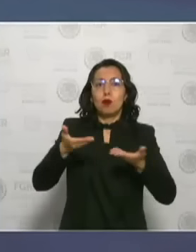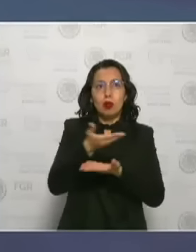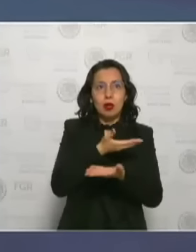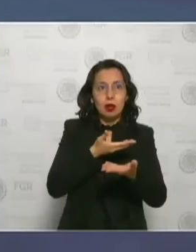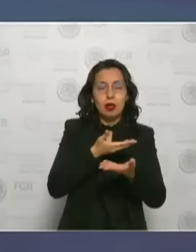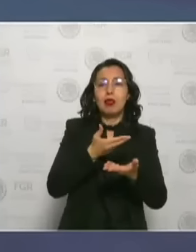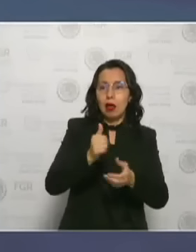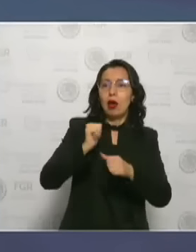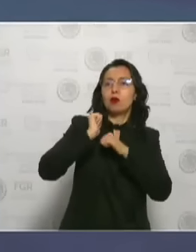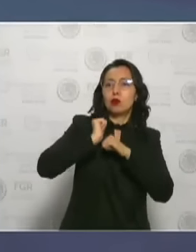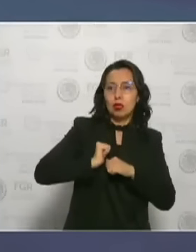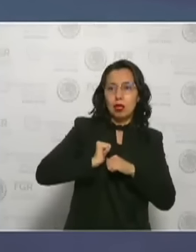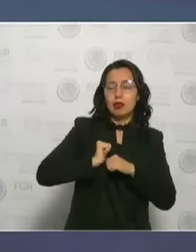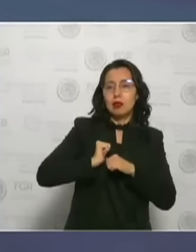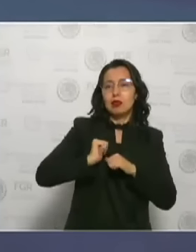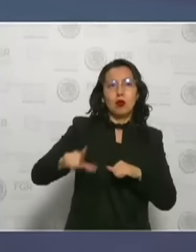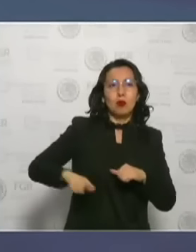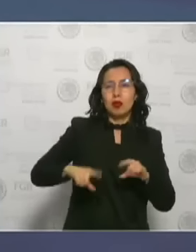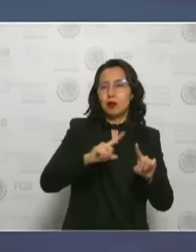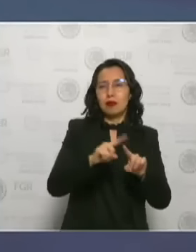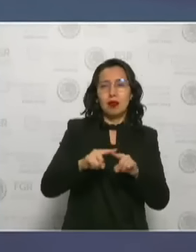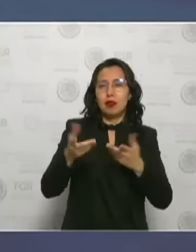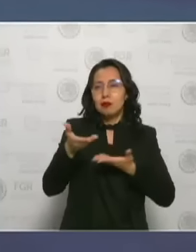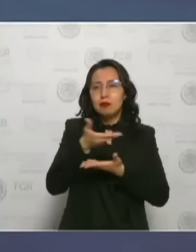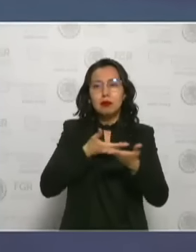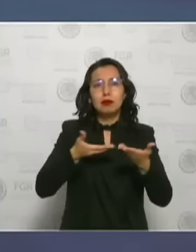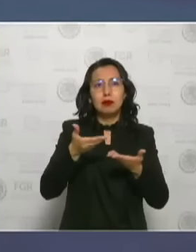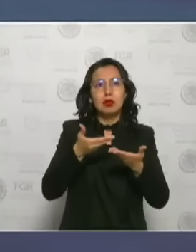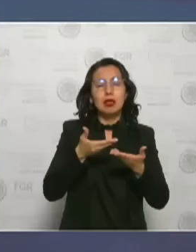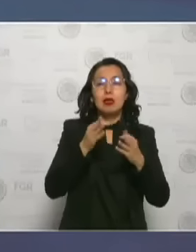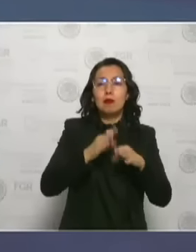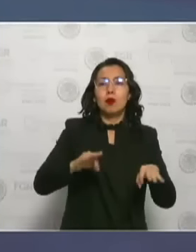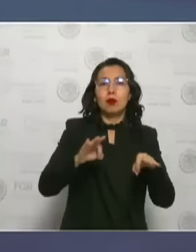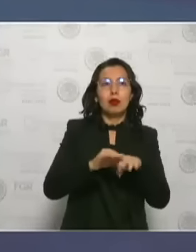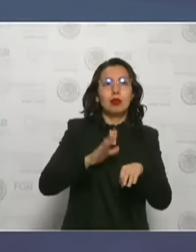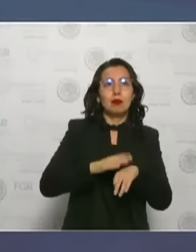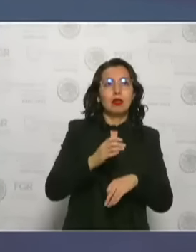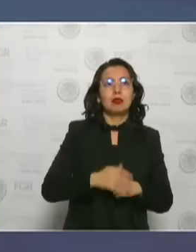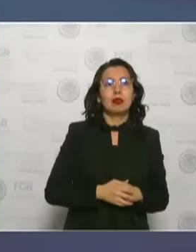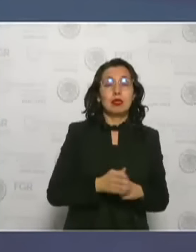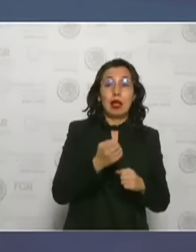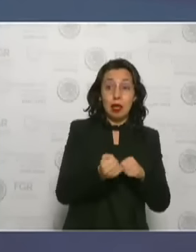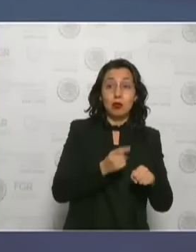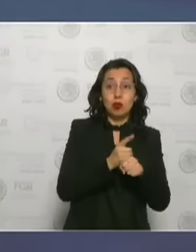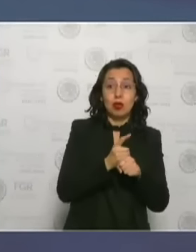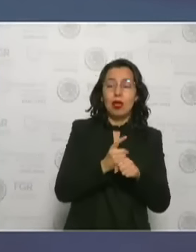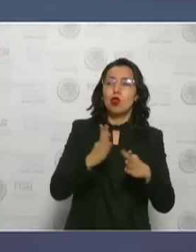los poderes del Estado y lo más importante, la confianza y el respaldo de la sociedad.